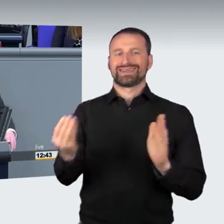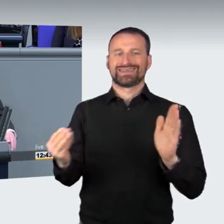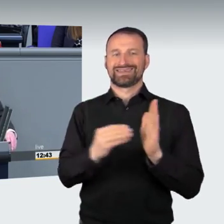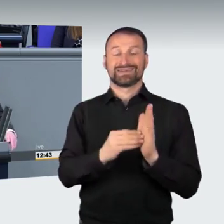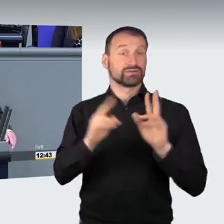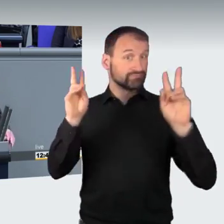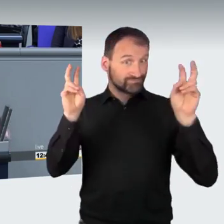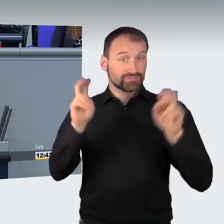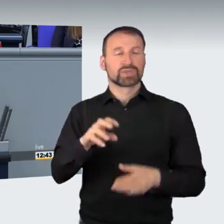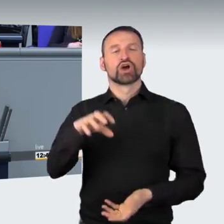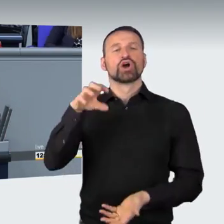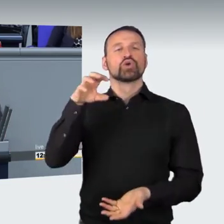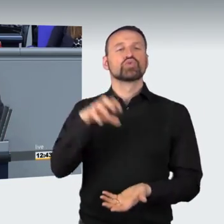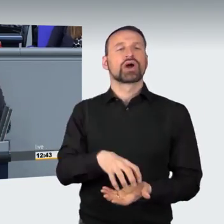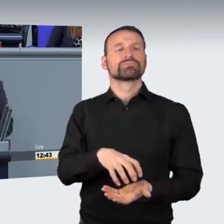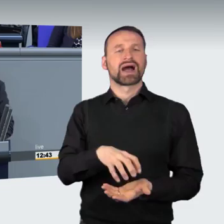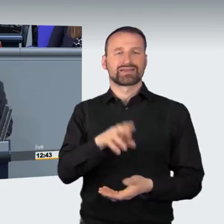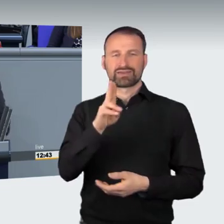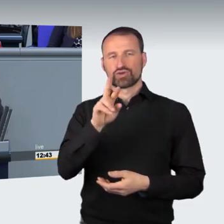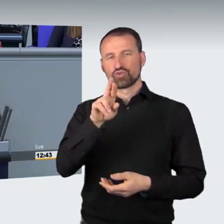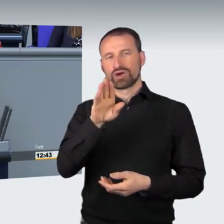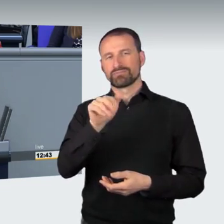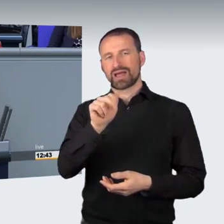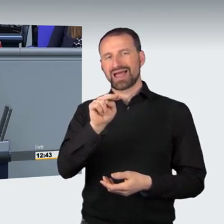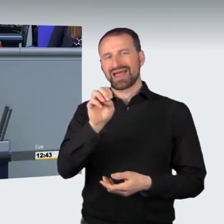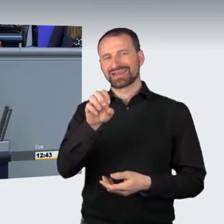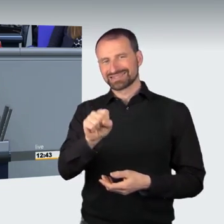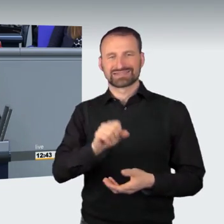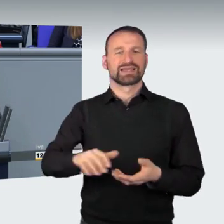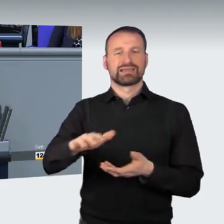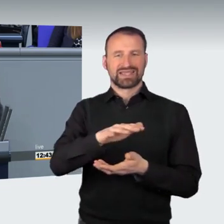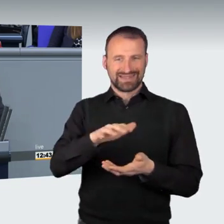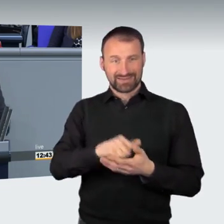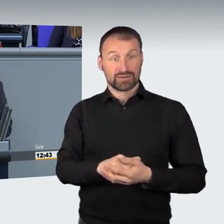Mit diesem neuen Baugebietstypus ermöglichen wir es den Städten